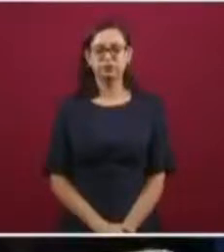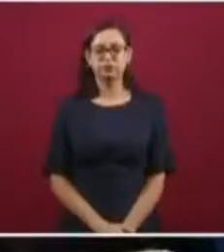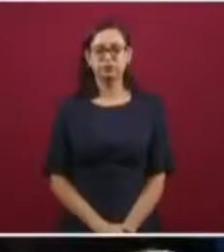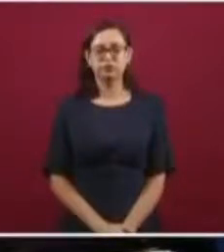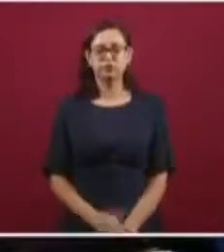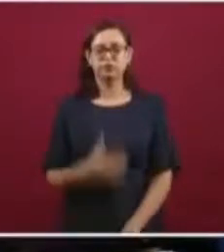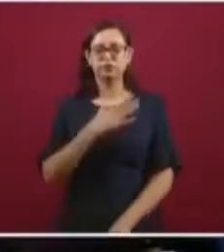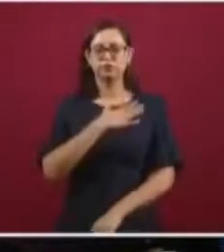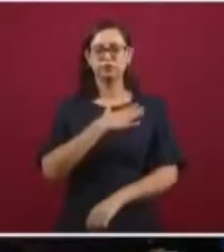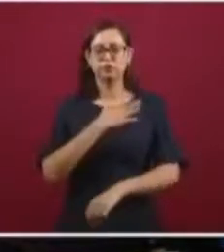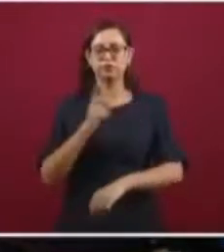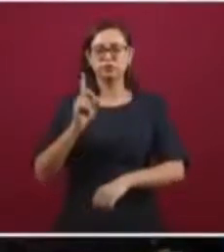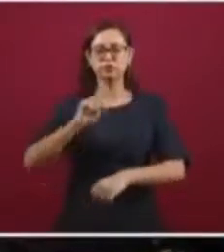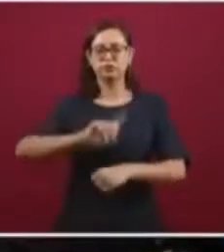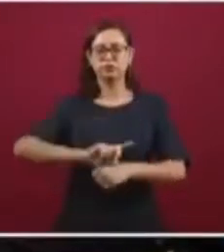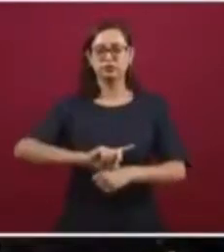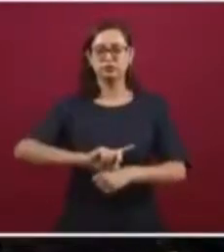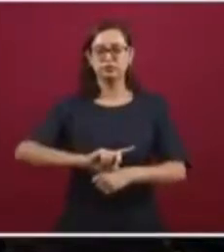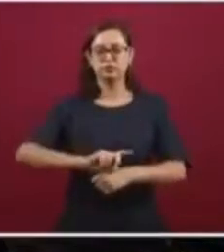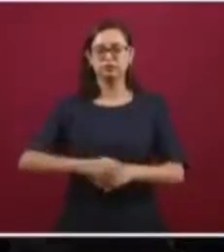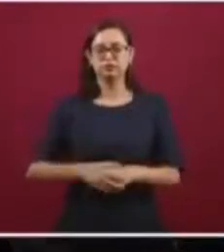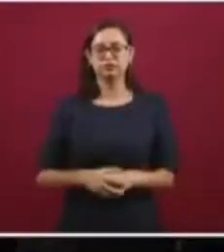Muy buenos días.